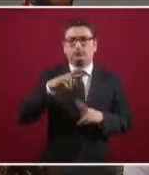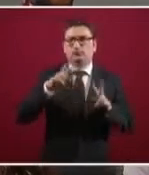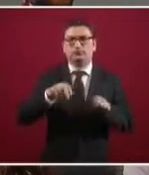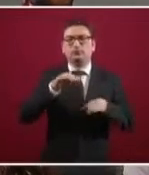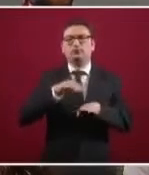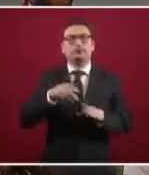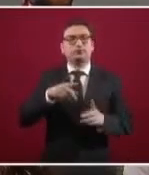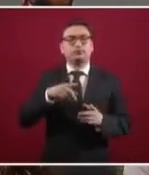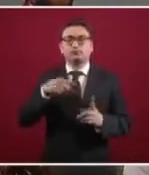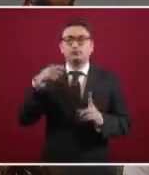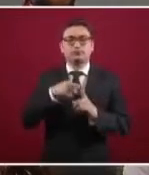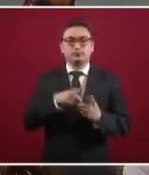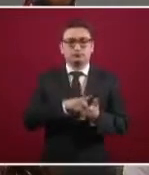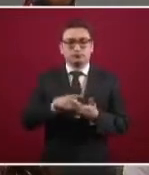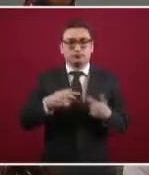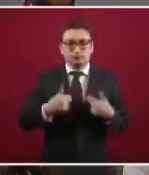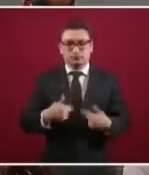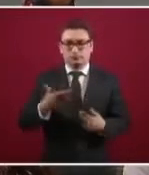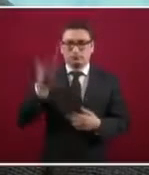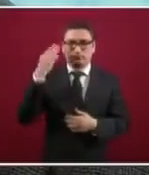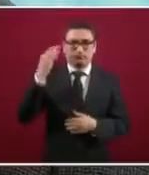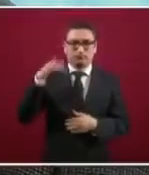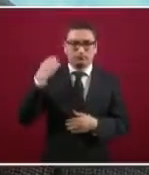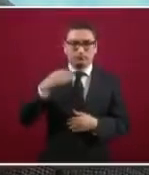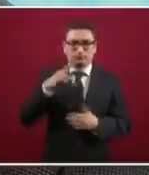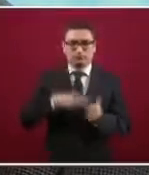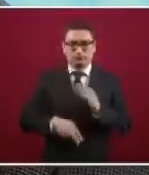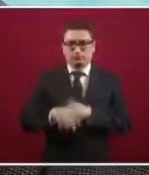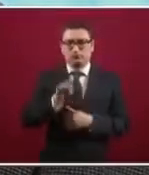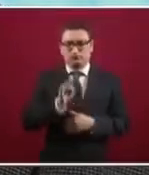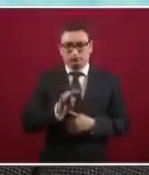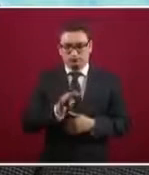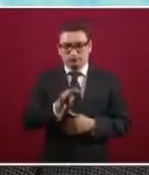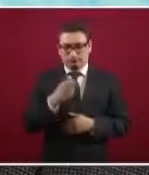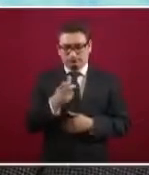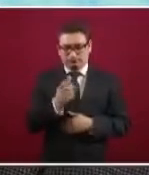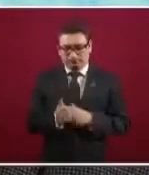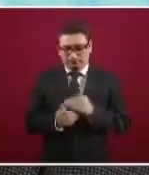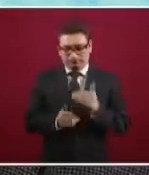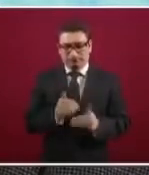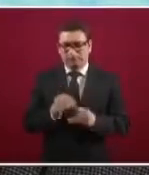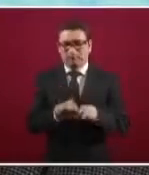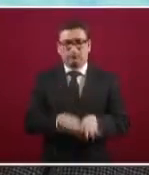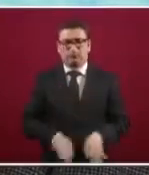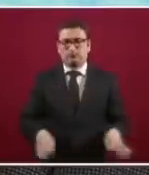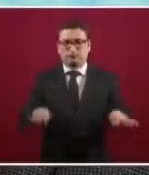humanos en marzo de 2019, con lo cual se da un paso muy importante en el conocimiento